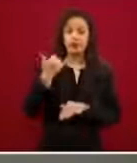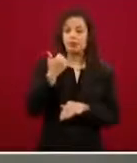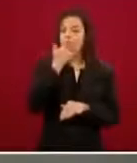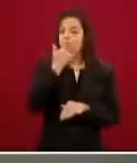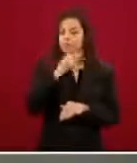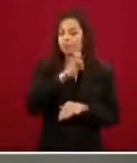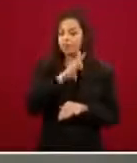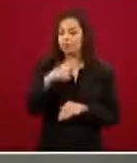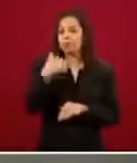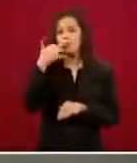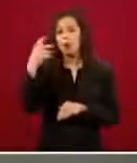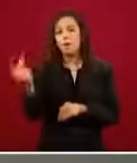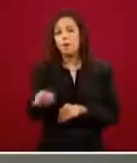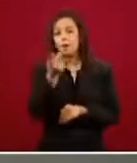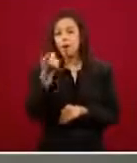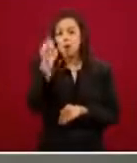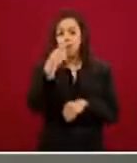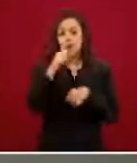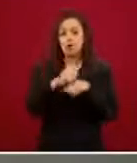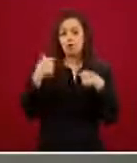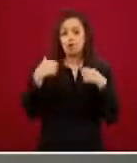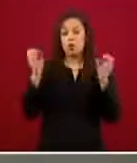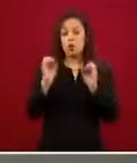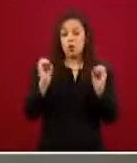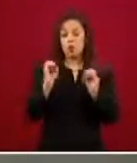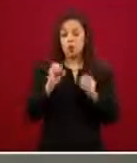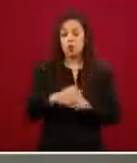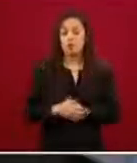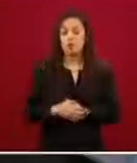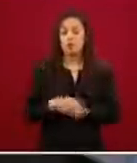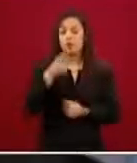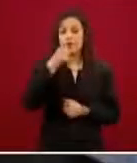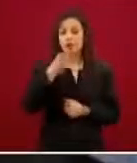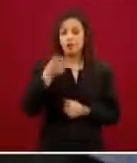acerca de esto, publicamos una nota de que la Secretaría de la Función Pública denunció